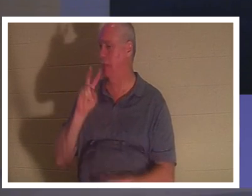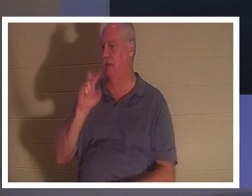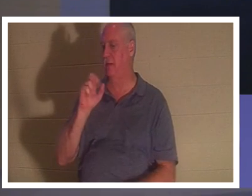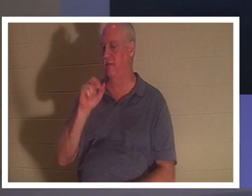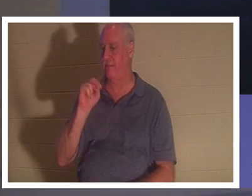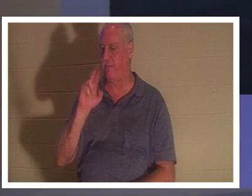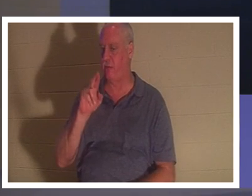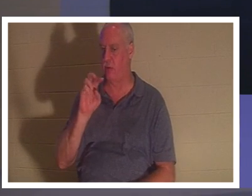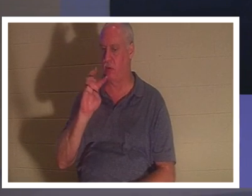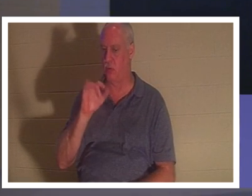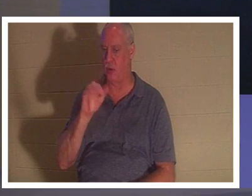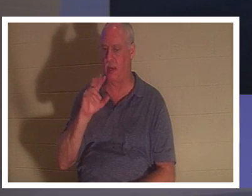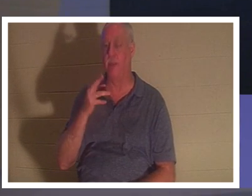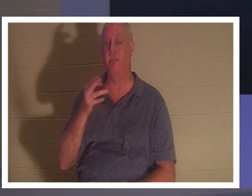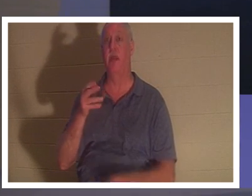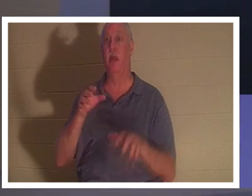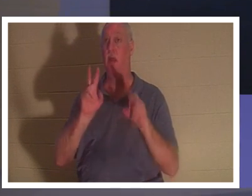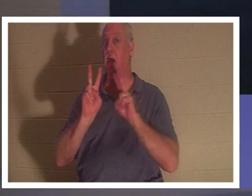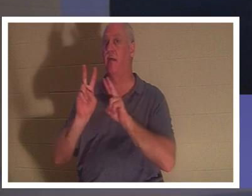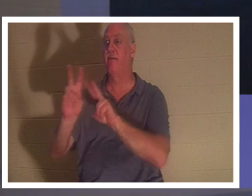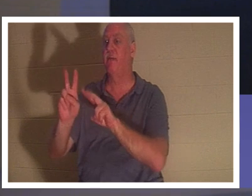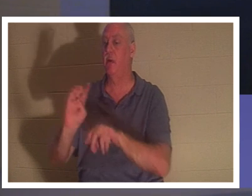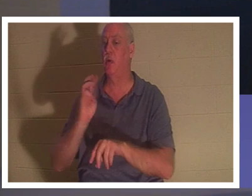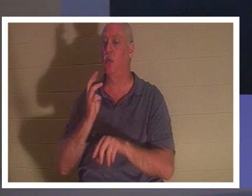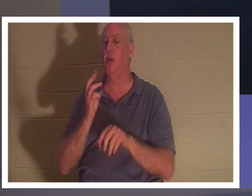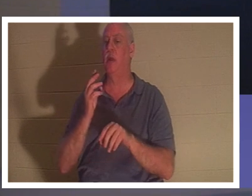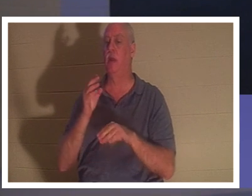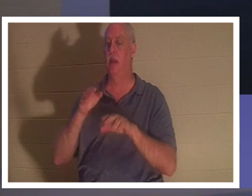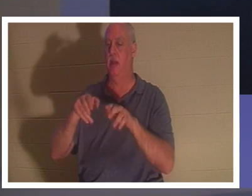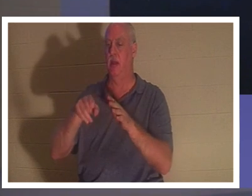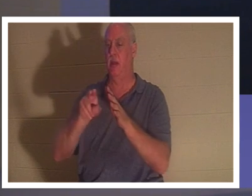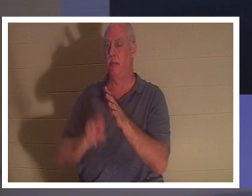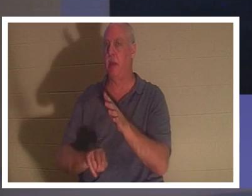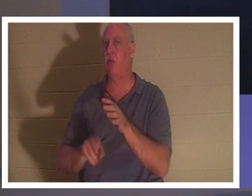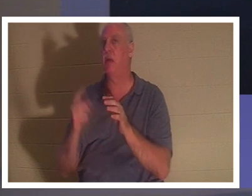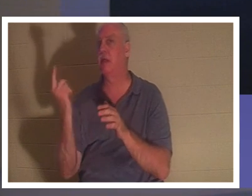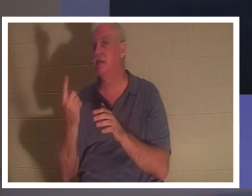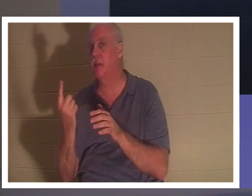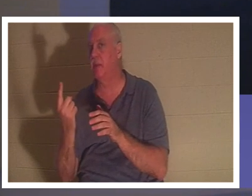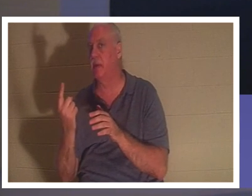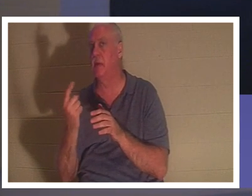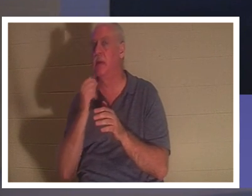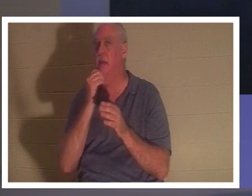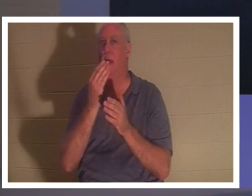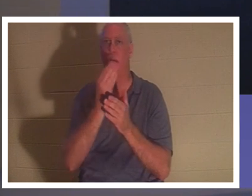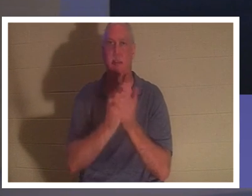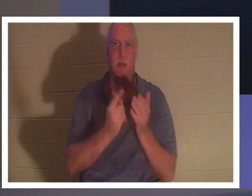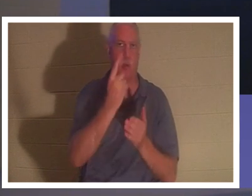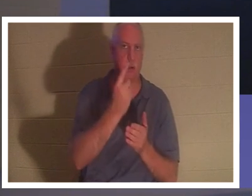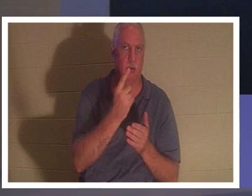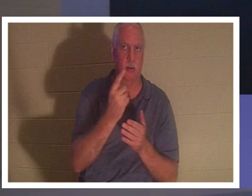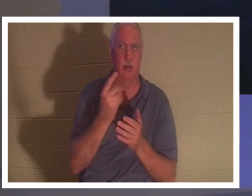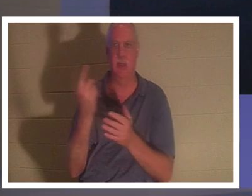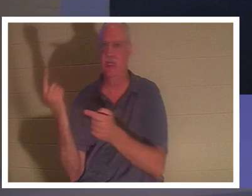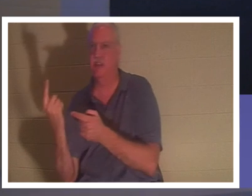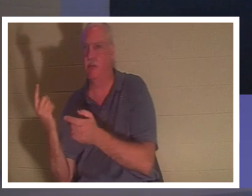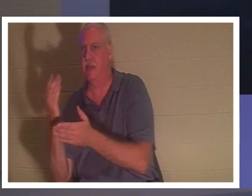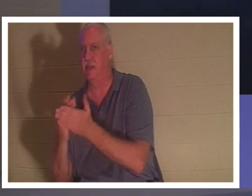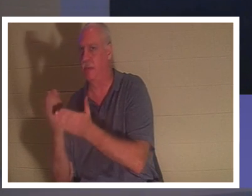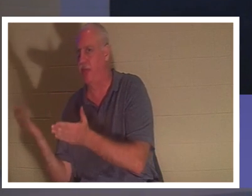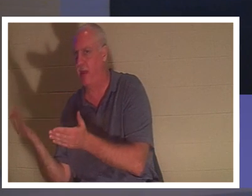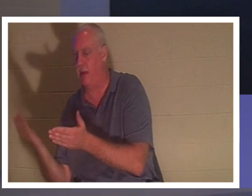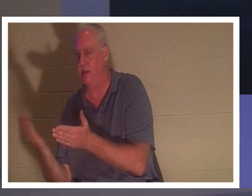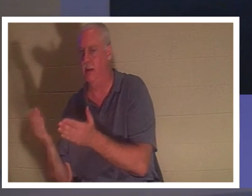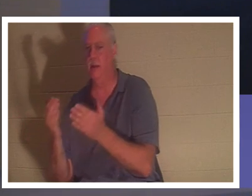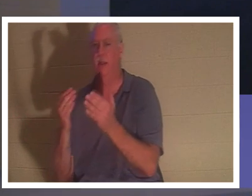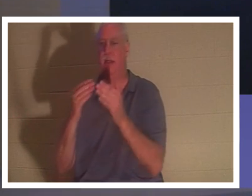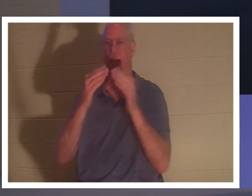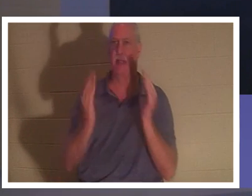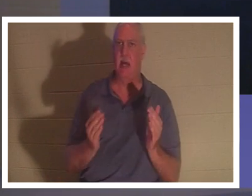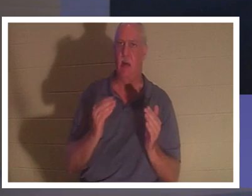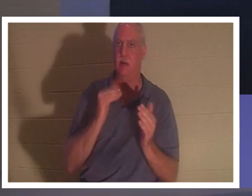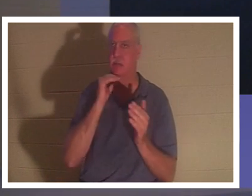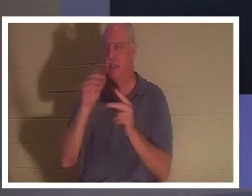기독교인에 대해 이야기하고 있습니다. 성경은 이렇게 말합니다. 먼저 인용문을 말씀드리겠습니다. Verna Wright 는 이렇게 말했습니다